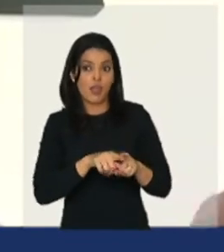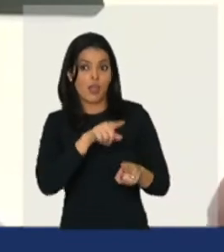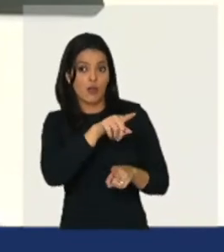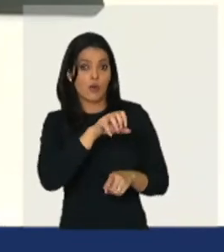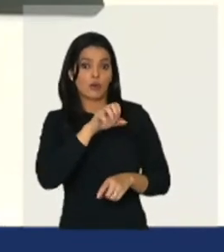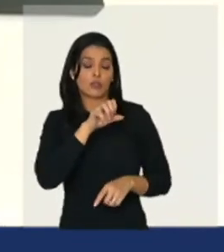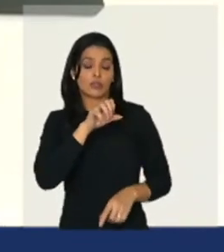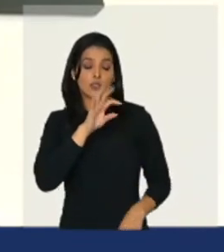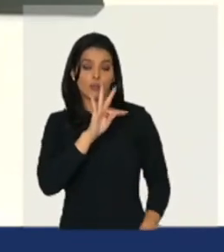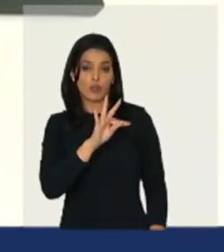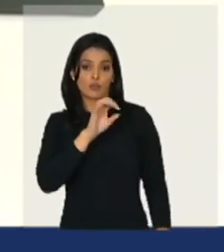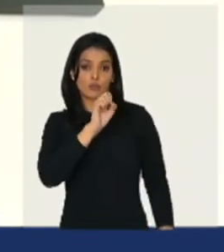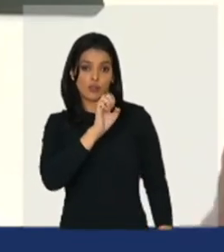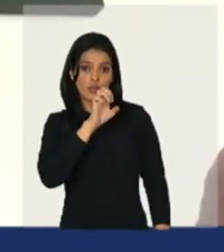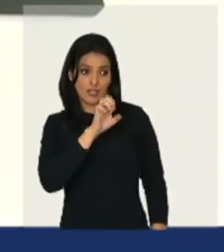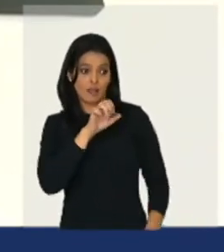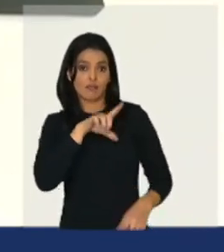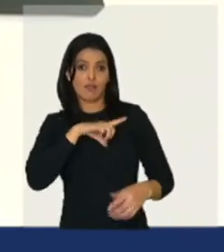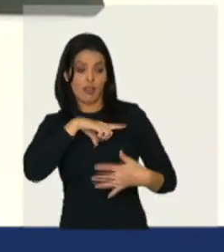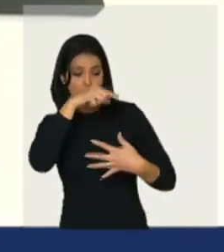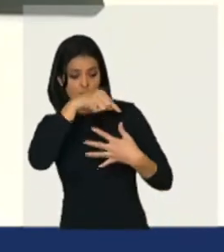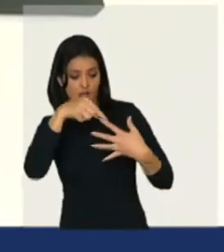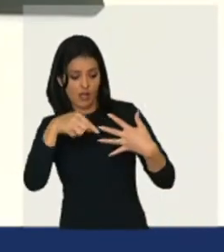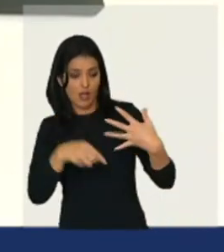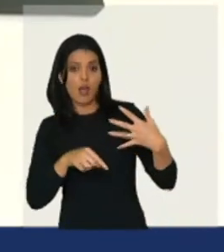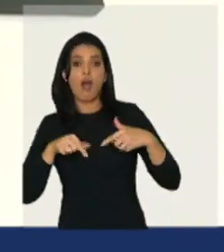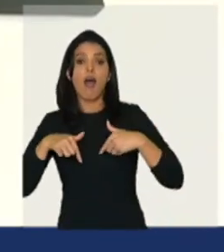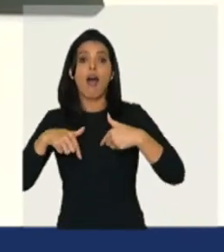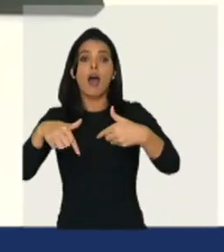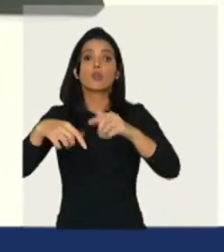QUE PRESIDENTE ESTÁ PROMOVENDO PARA GERAR